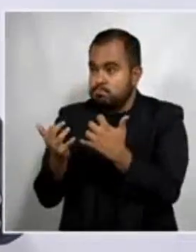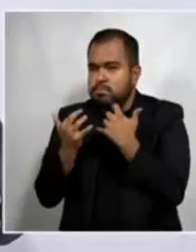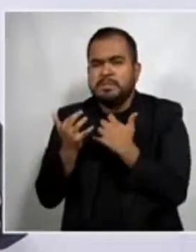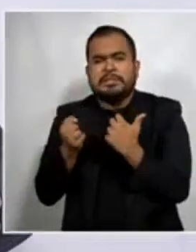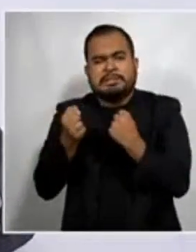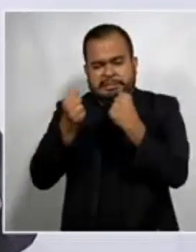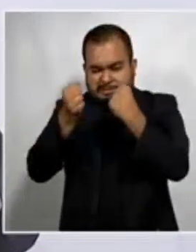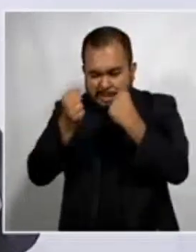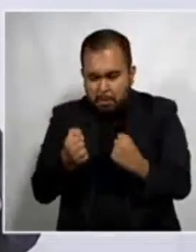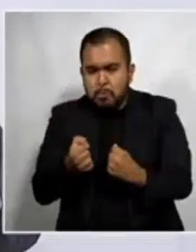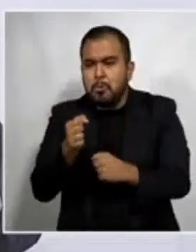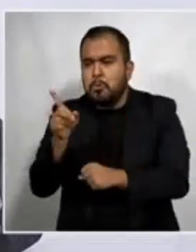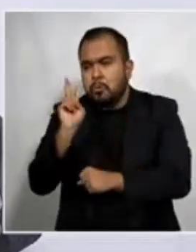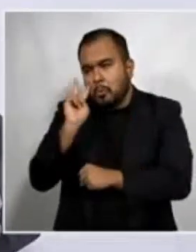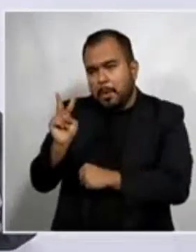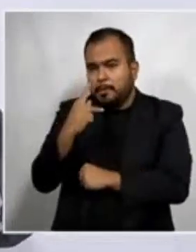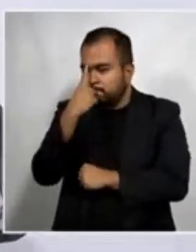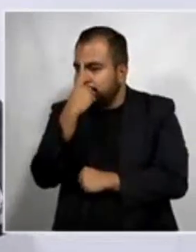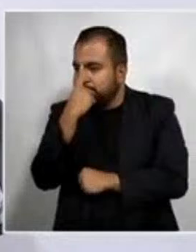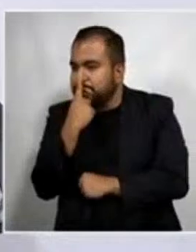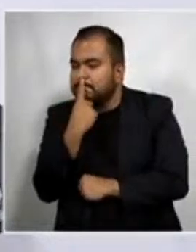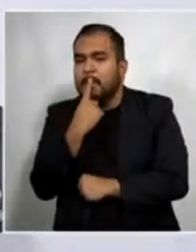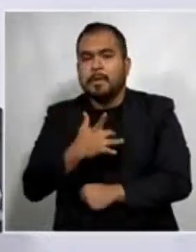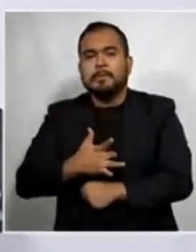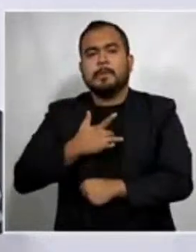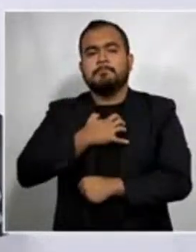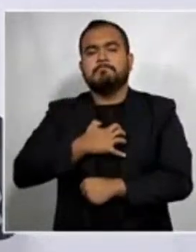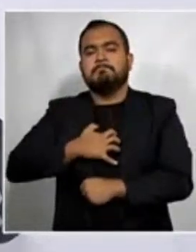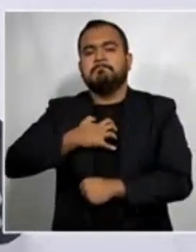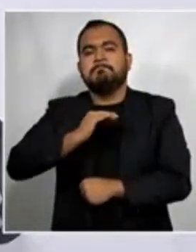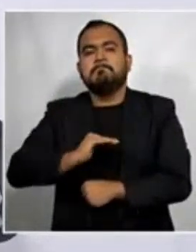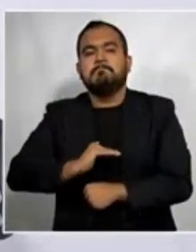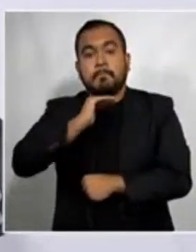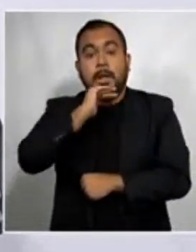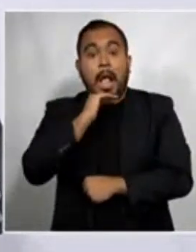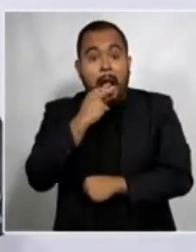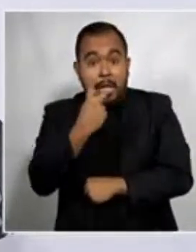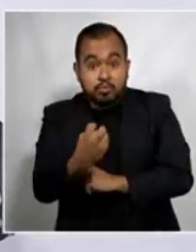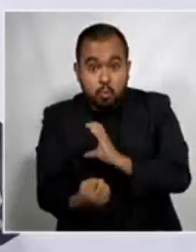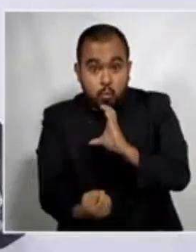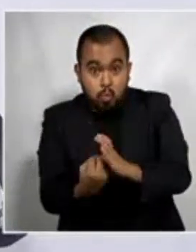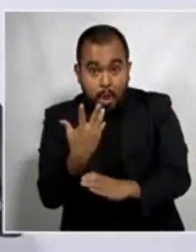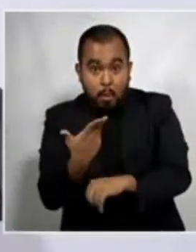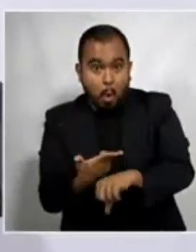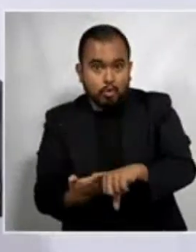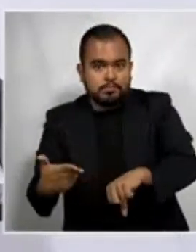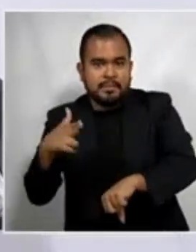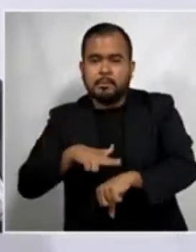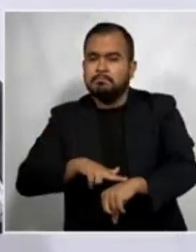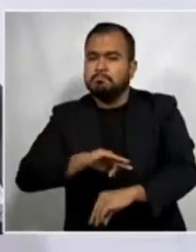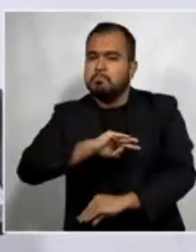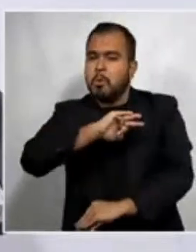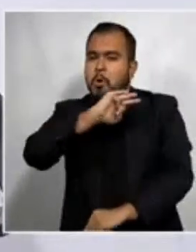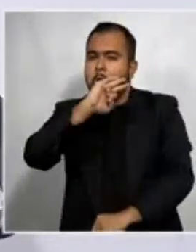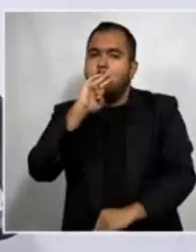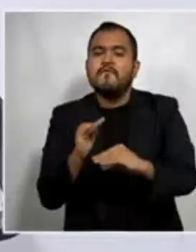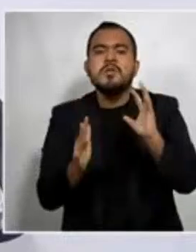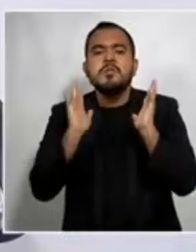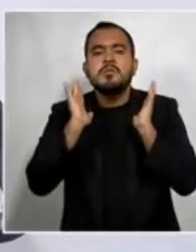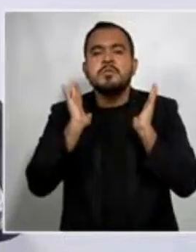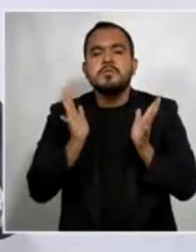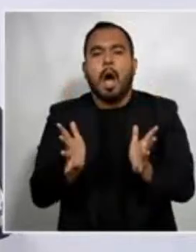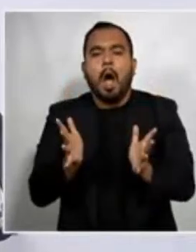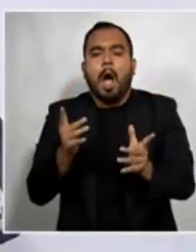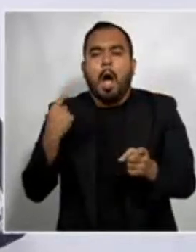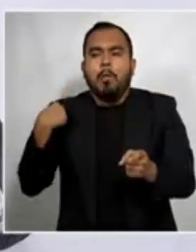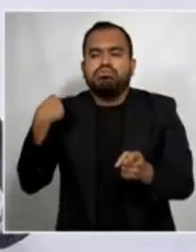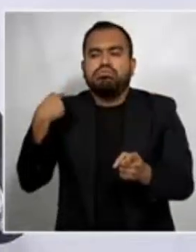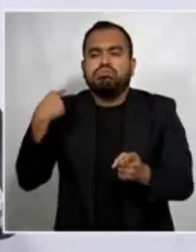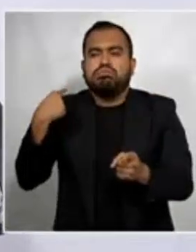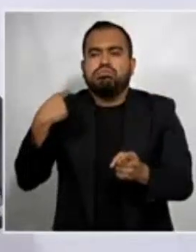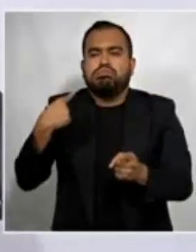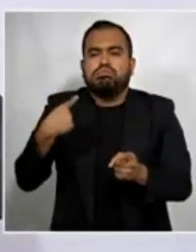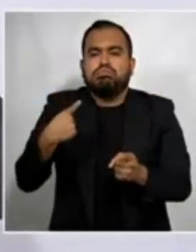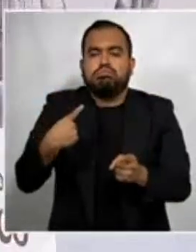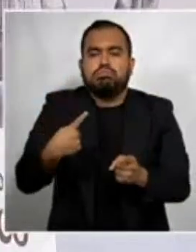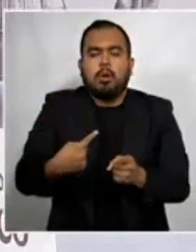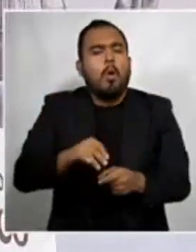en el rostro la satisfacción de ver que este nuevo hospital al fin una realidad largamente esperada.